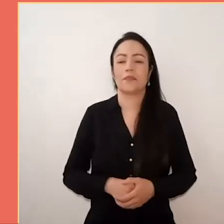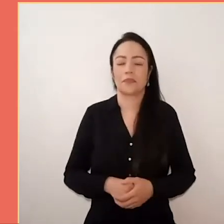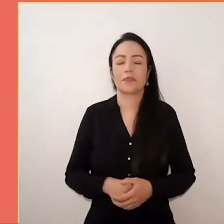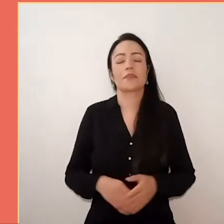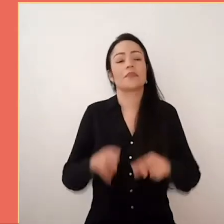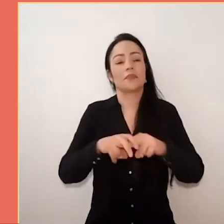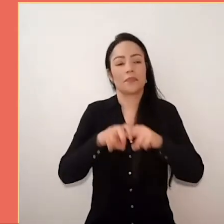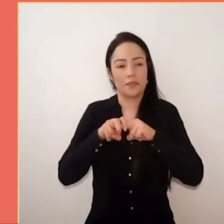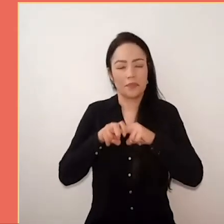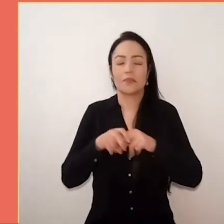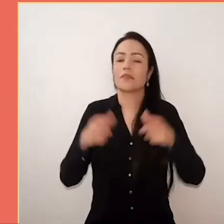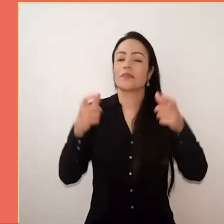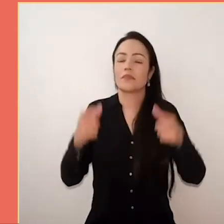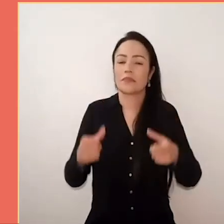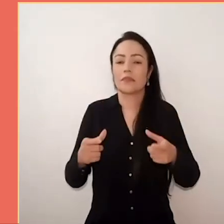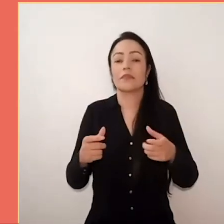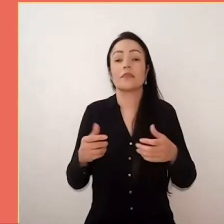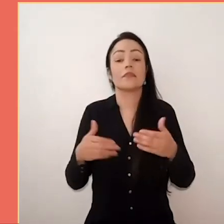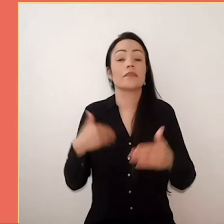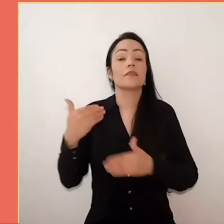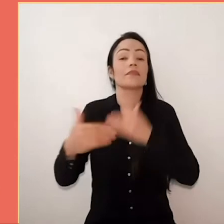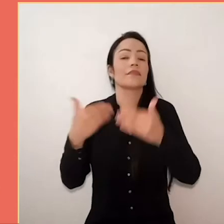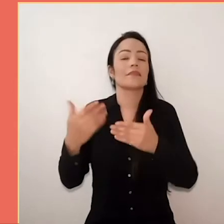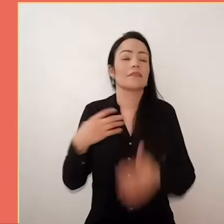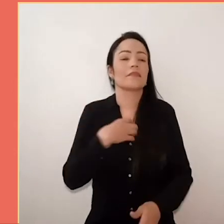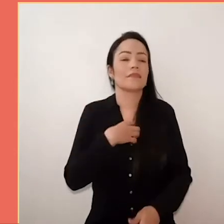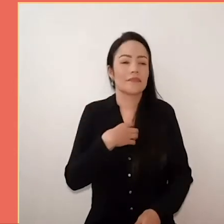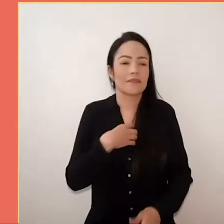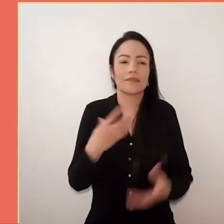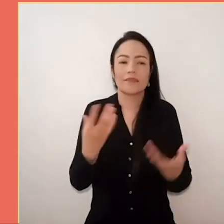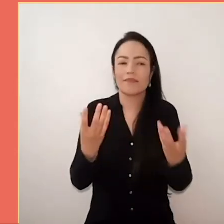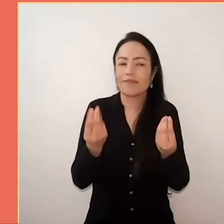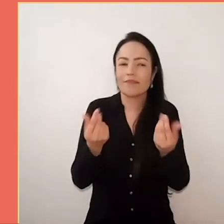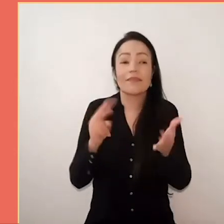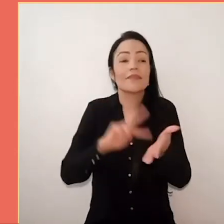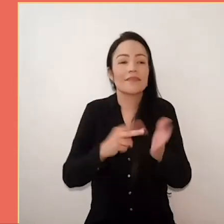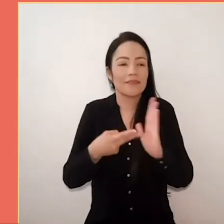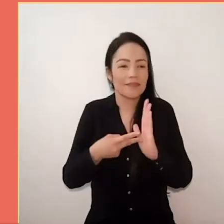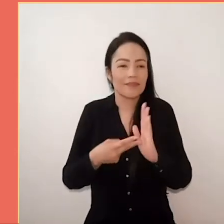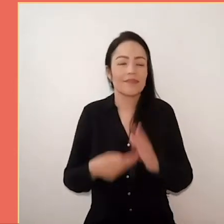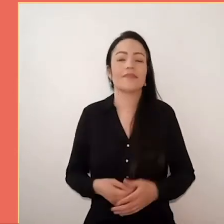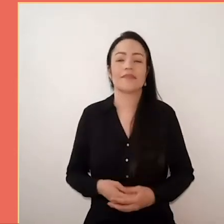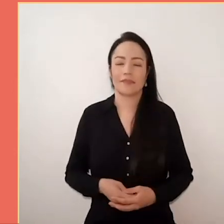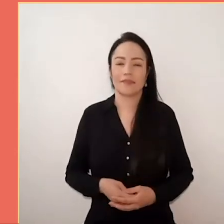o lugar onde se constrói o sentido e o significado da existência. Ou seja,